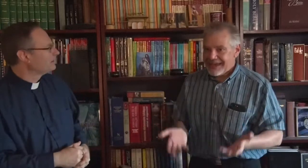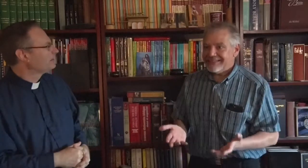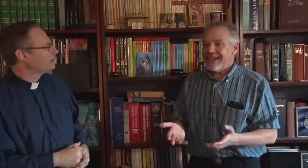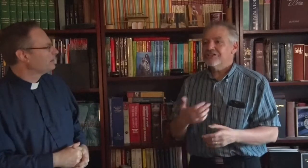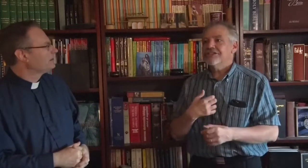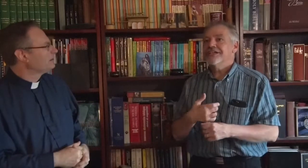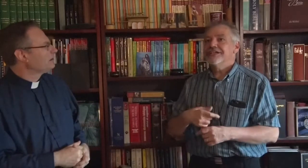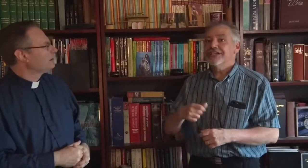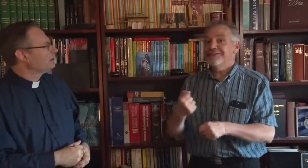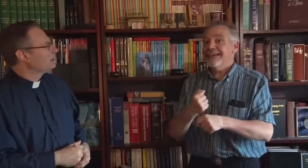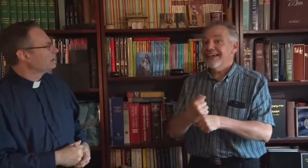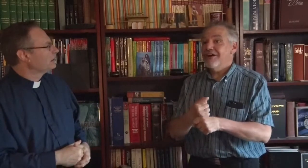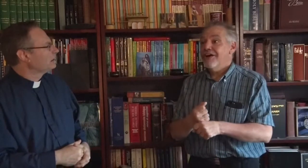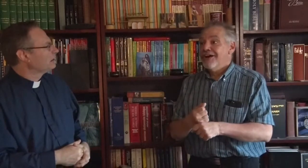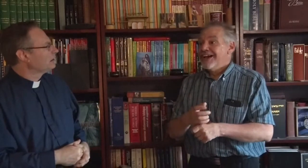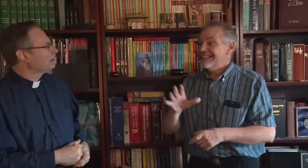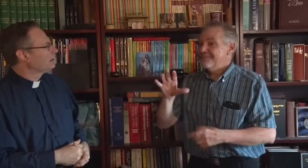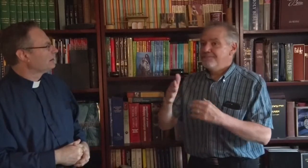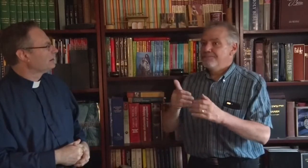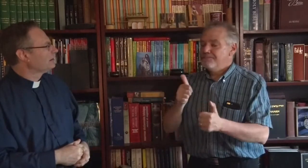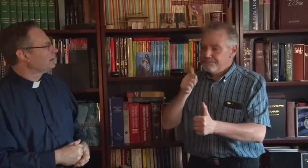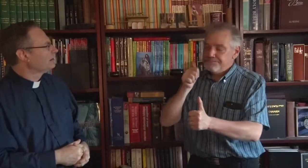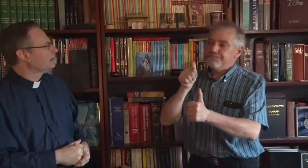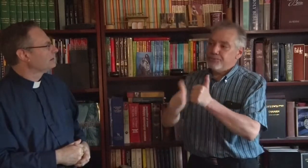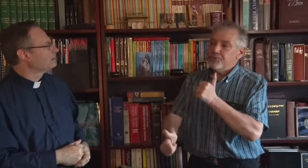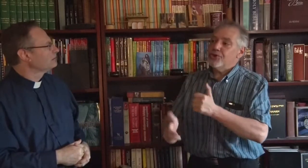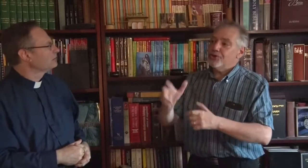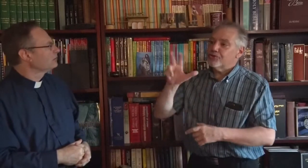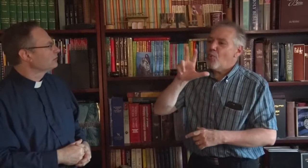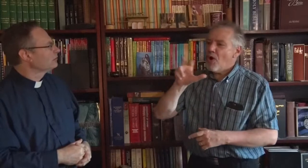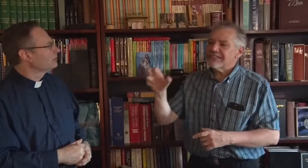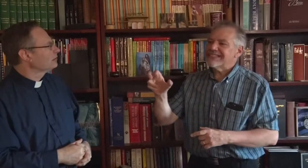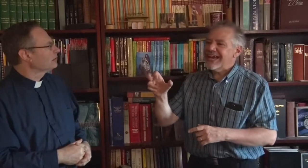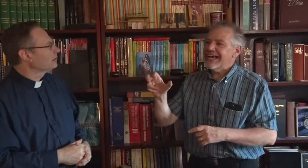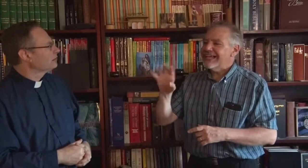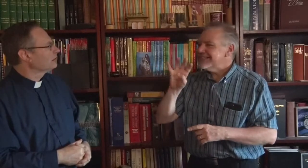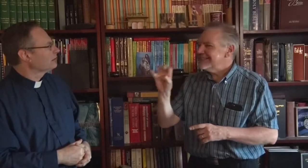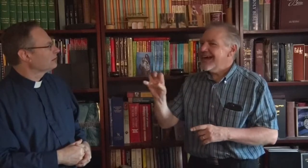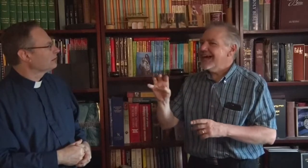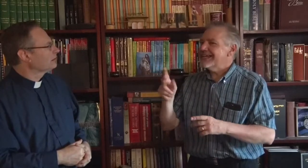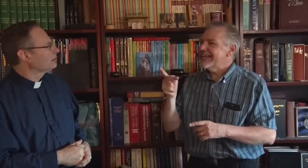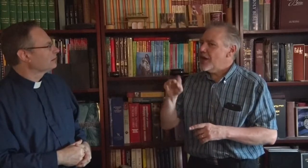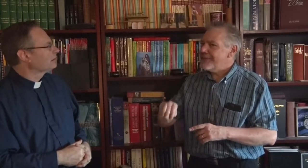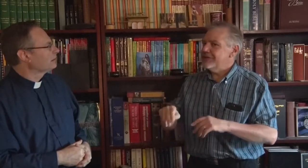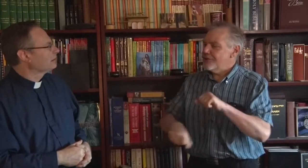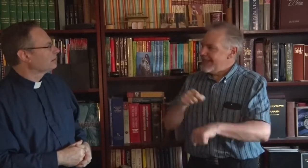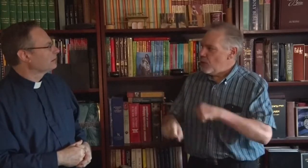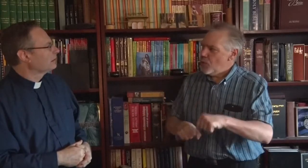j’ai fait plus de 300… 400 km de vélo.